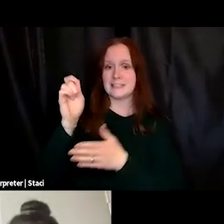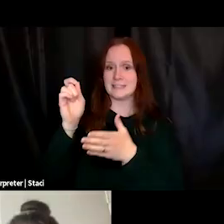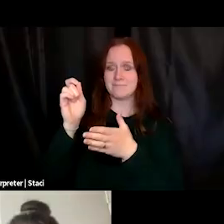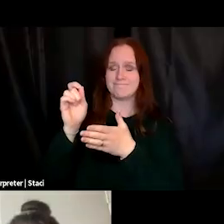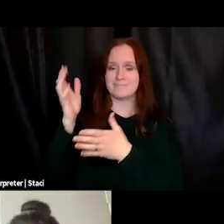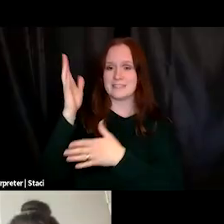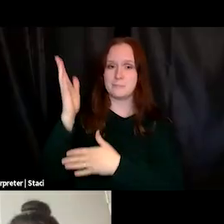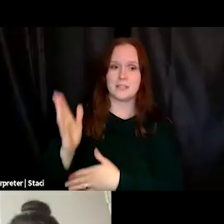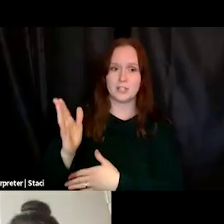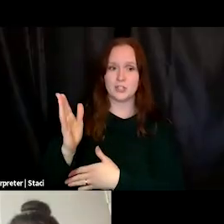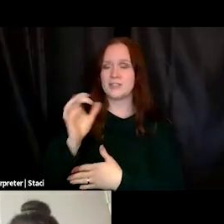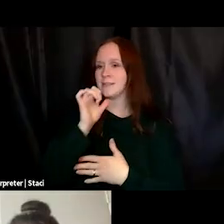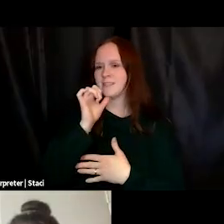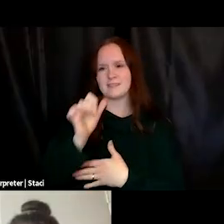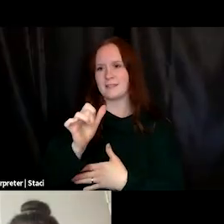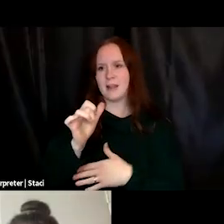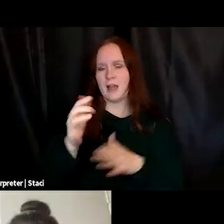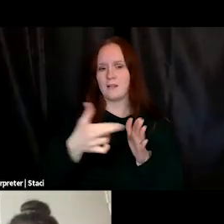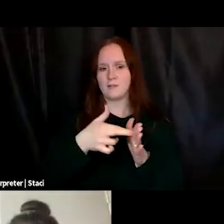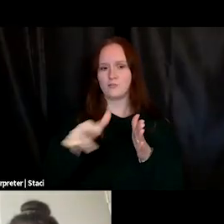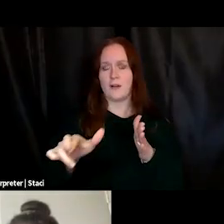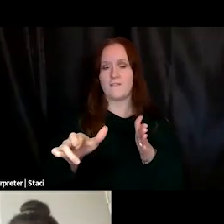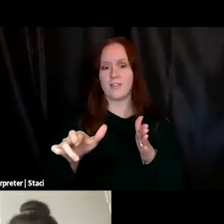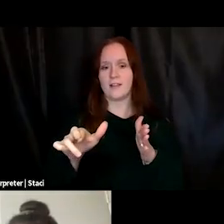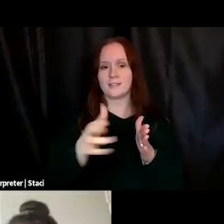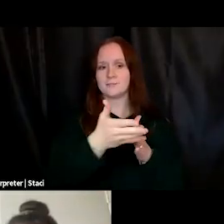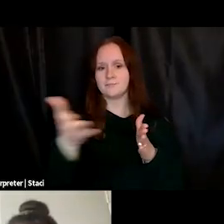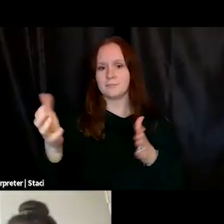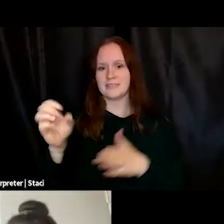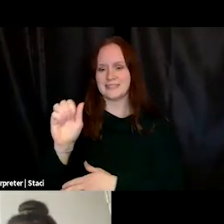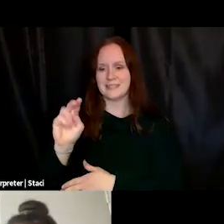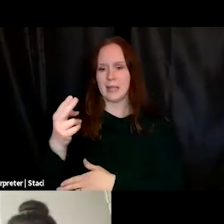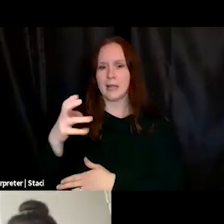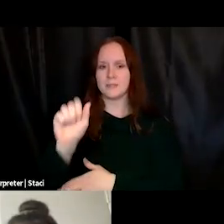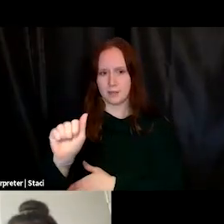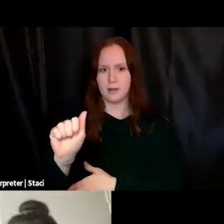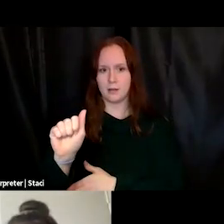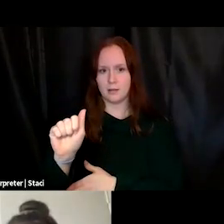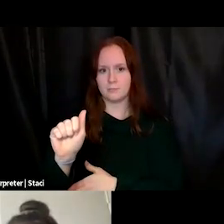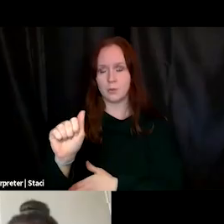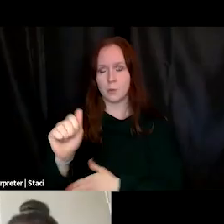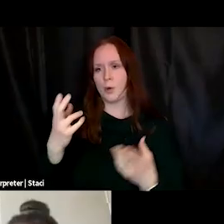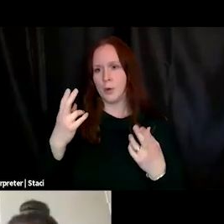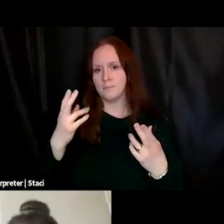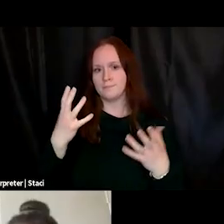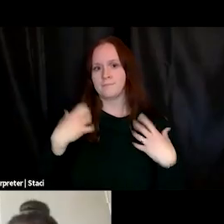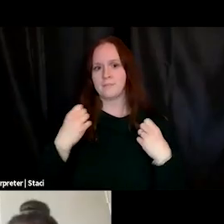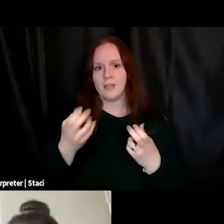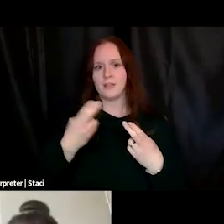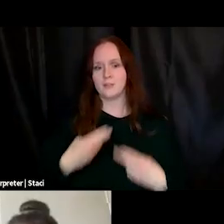por lo que pueden enviarlas utilizando la función de preguntas y respuestas. Están en modo solo escucha, por lo que sus líneas estarán en silencio